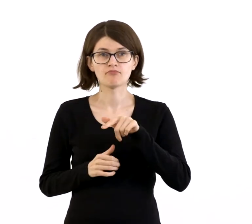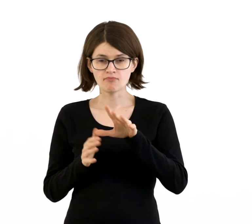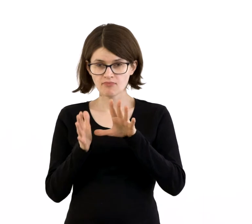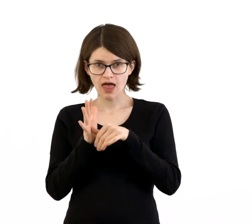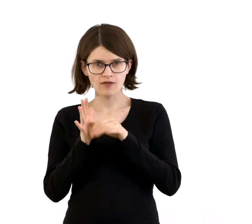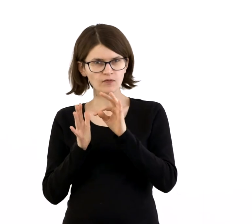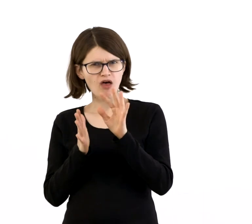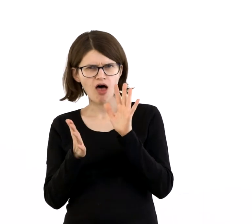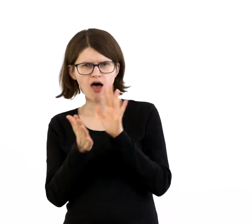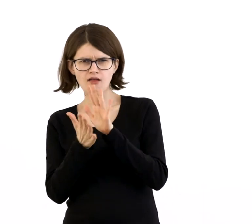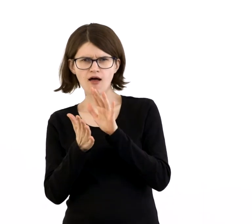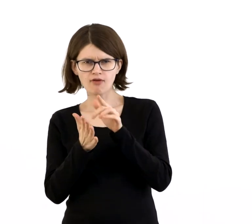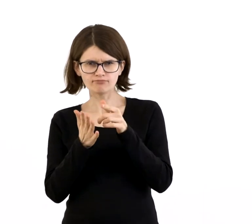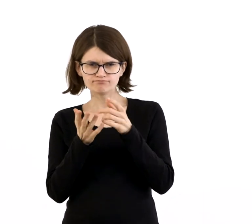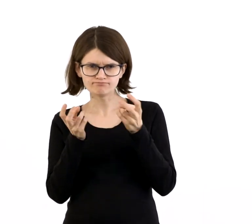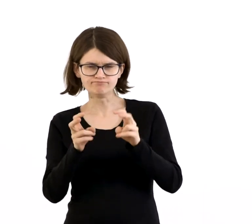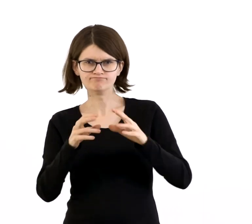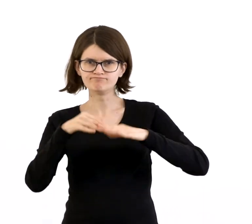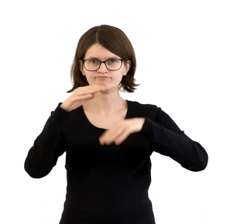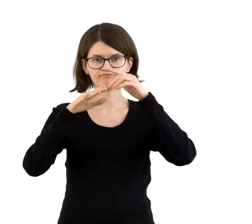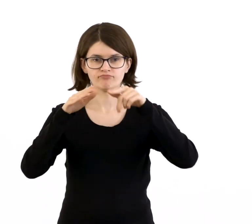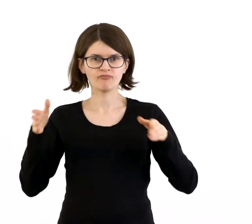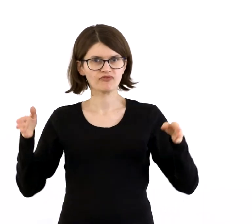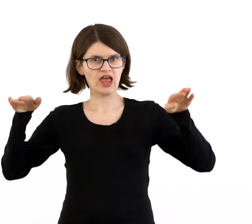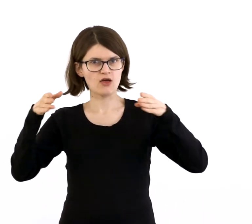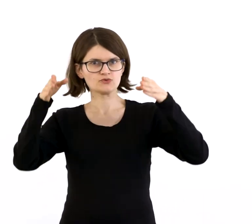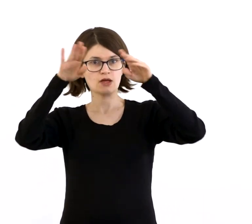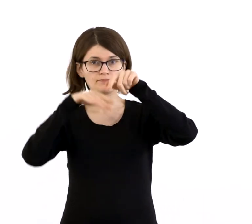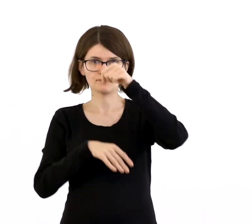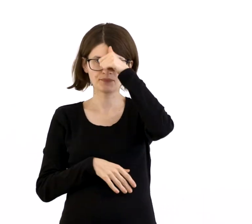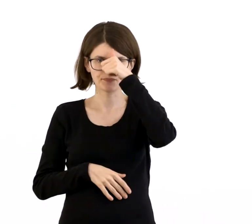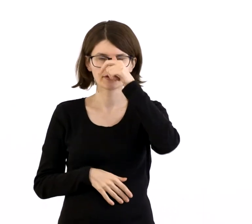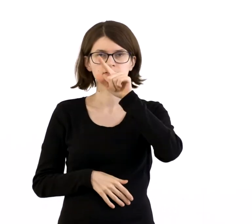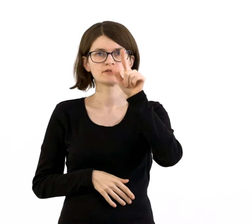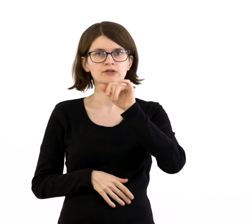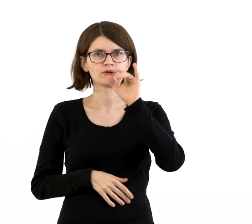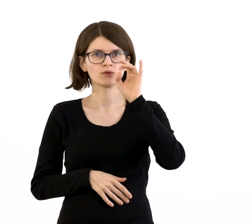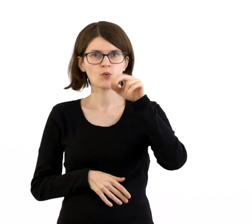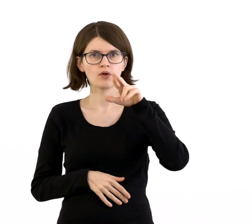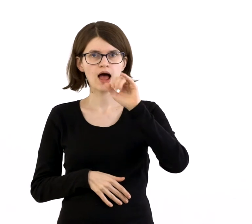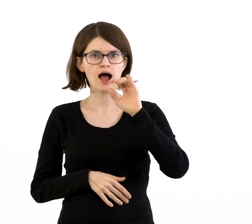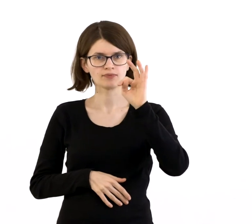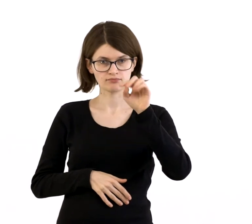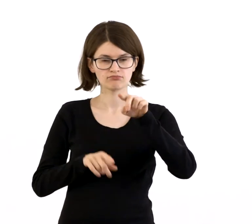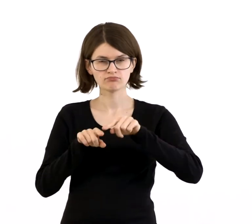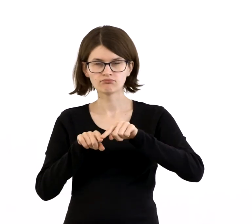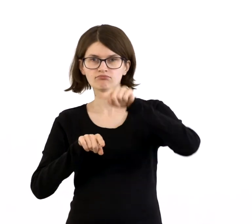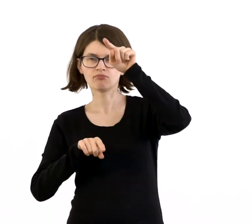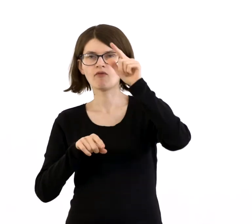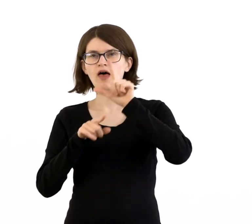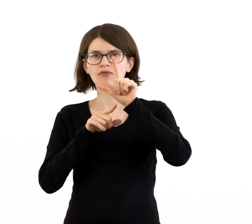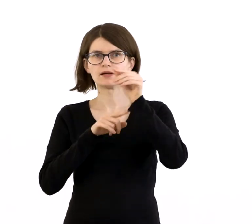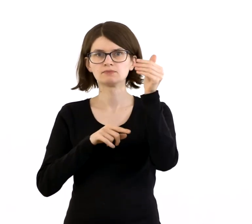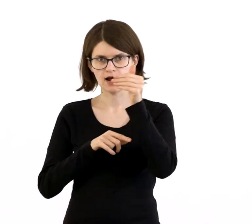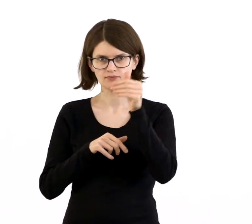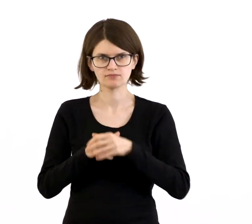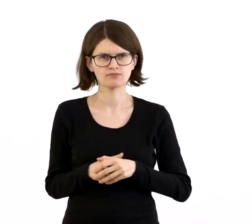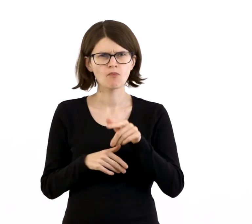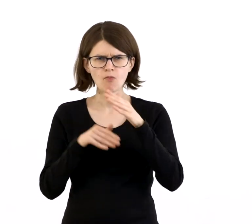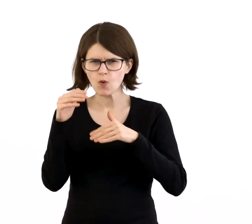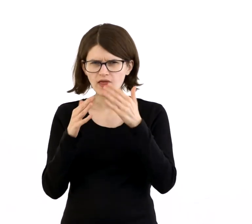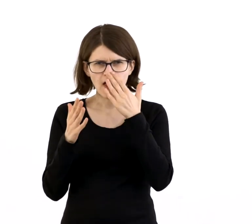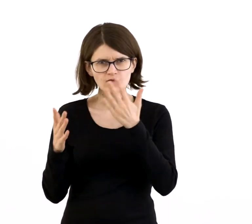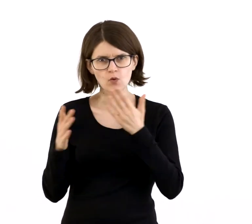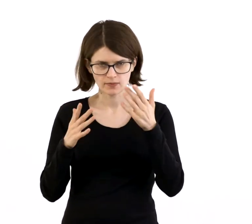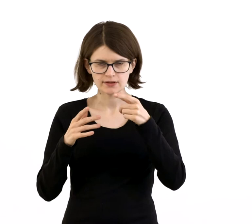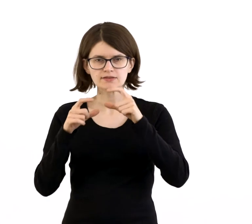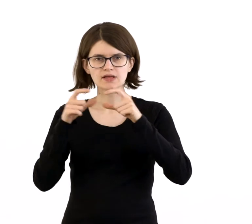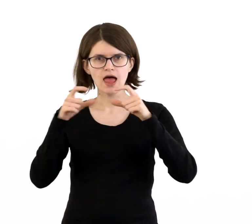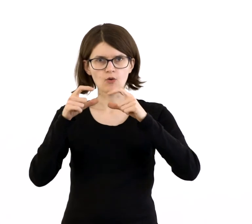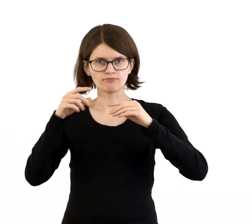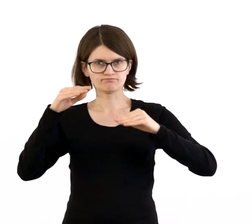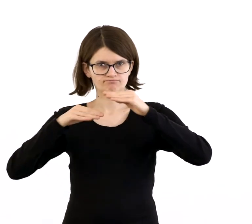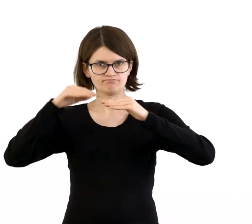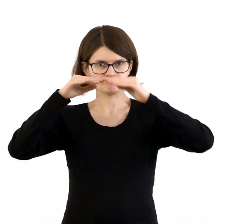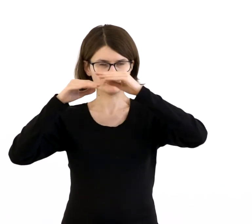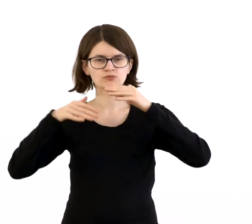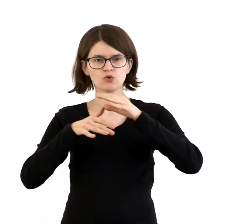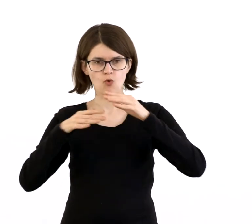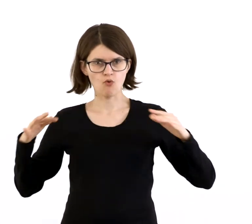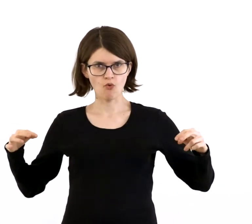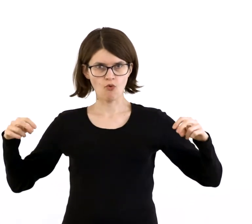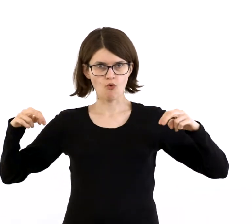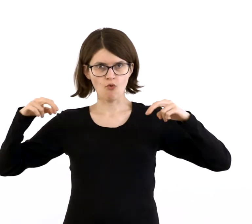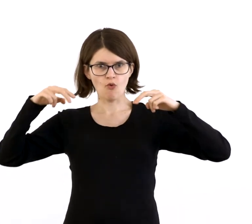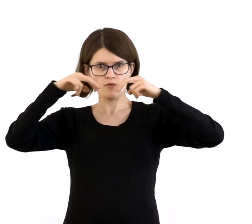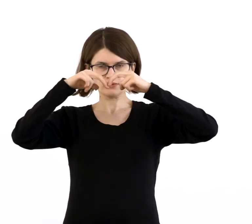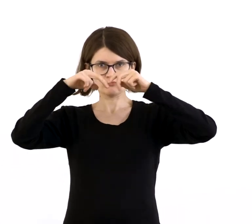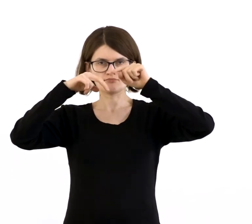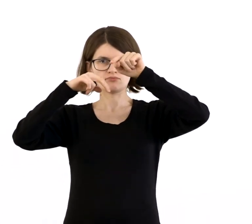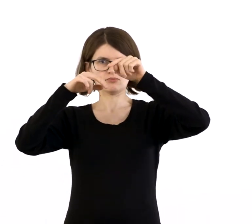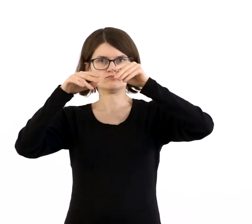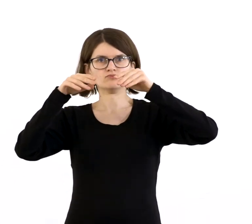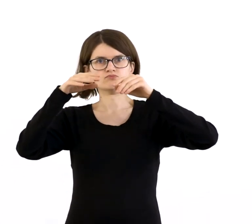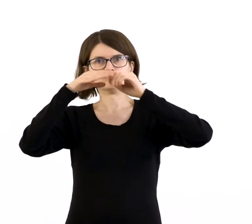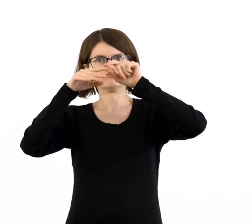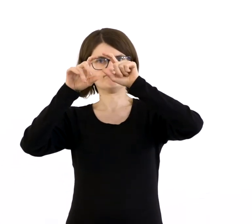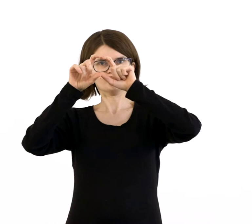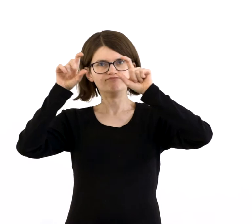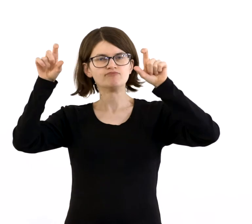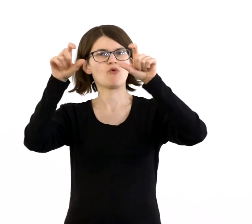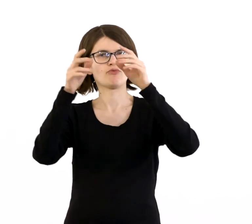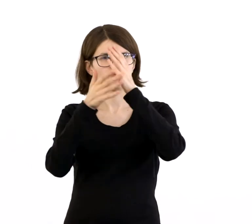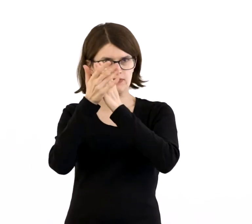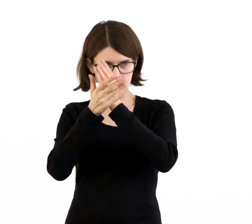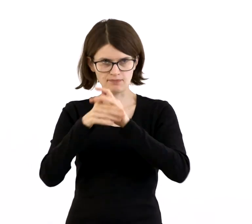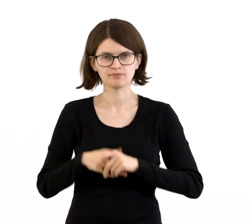Charakterystyczna dla miast jest wieża – zigurat (wys. 12 m, platforma z cegieł ze schodami a na jej szczycie znajdowała się świątynia).